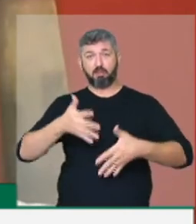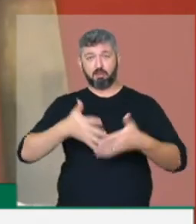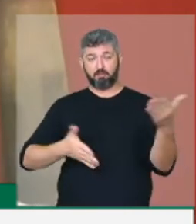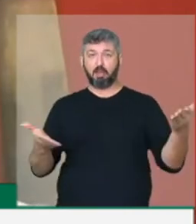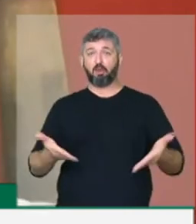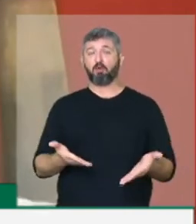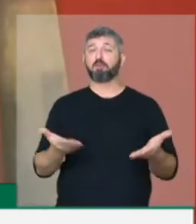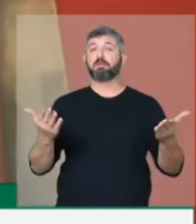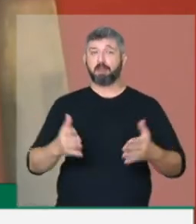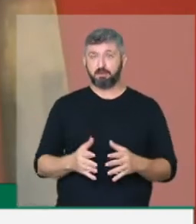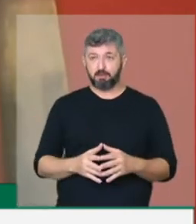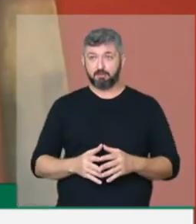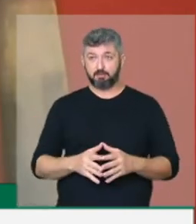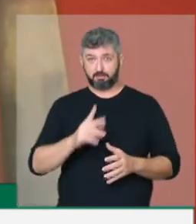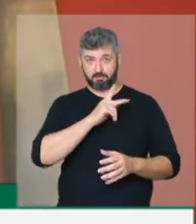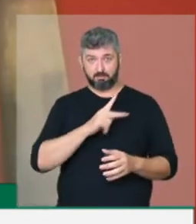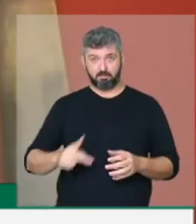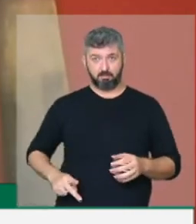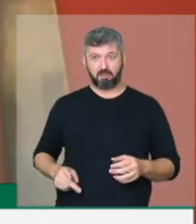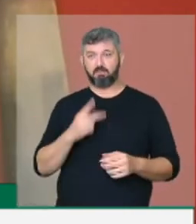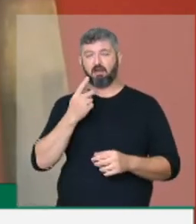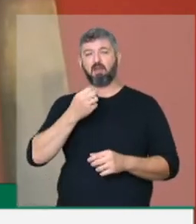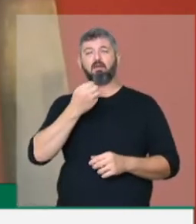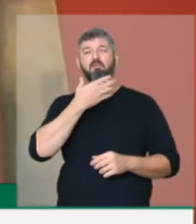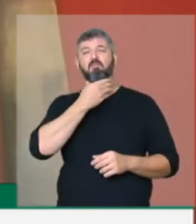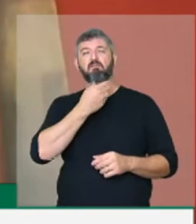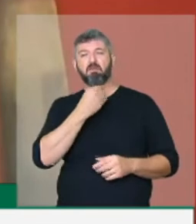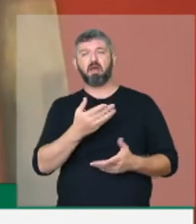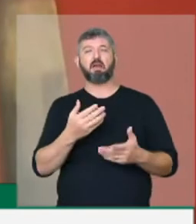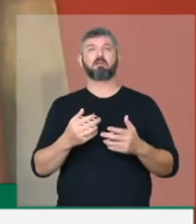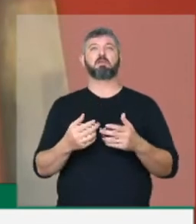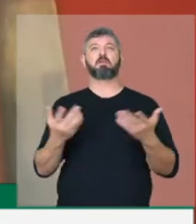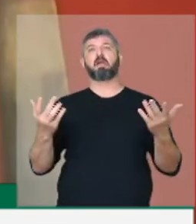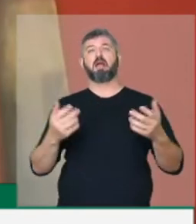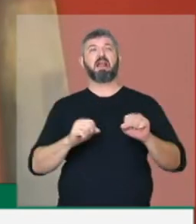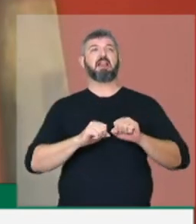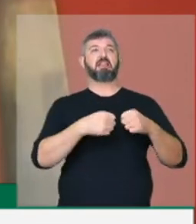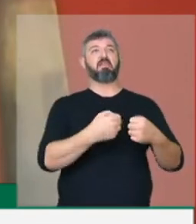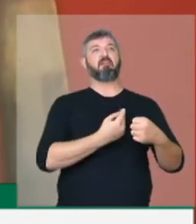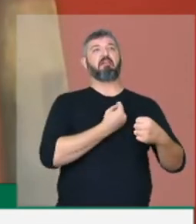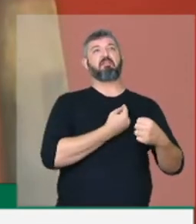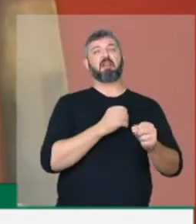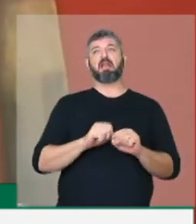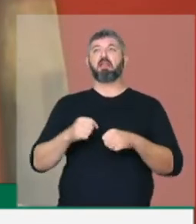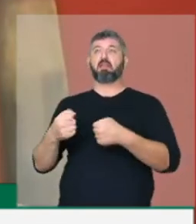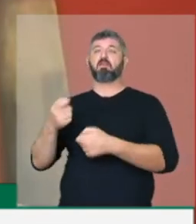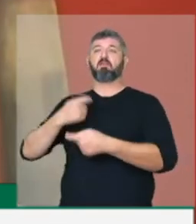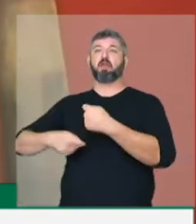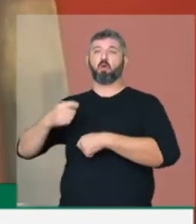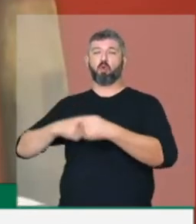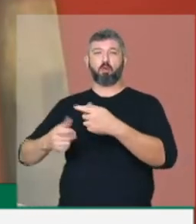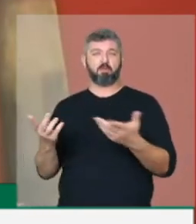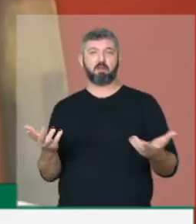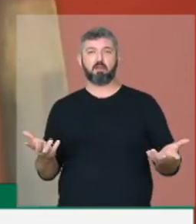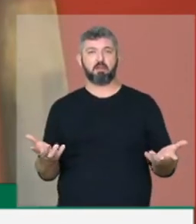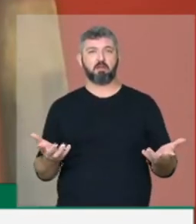PORQUE O PRESIDENTE FAZIA AQUELE FALSO DEBATE ENTRE DEFESA DA VIDA, DEPUTADO IVO IN BOHN GASS OU DEFESA DA ECONOMIA E NA REALIDADE O